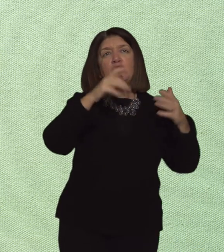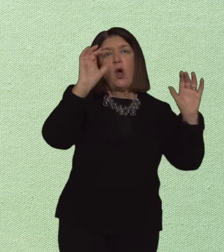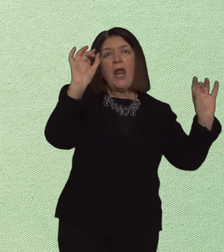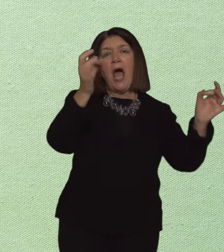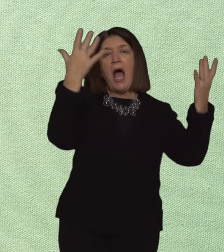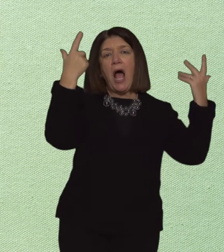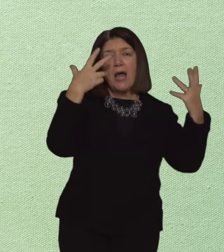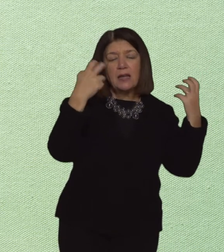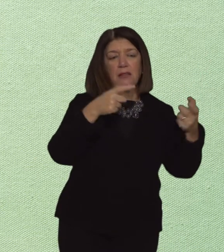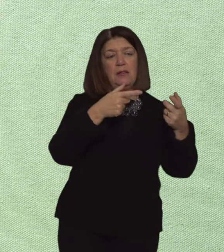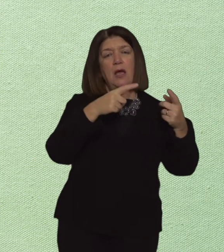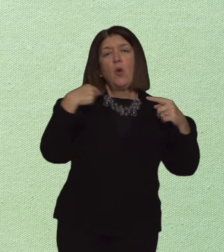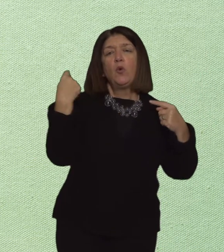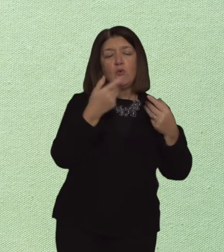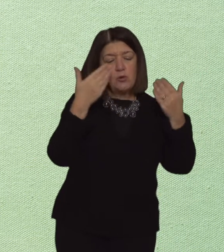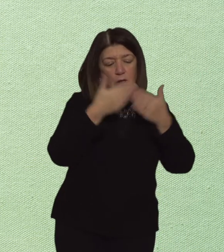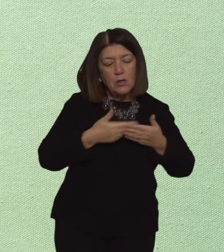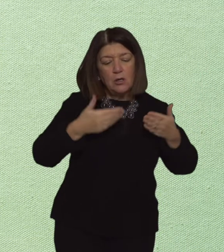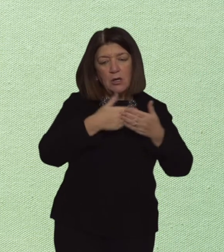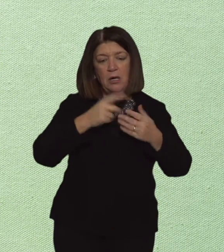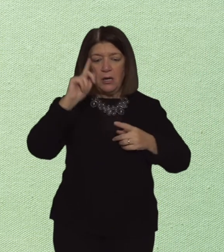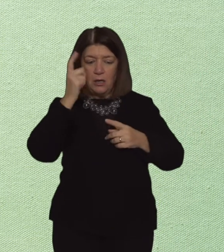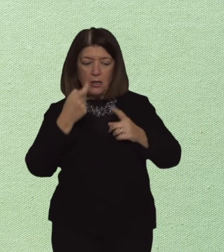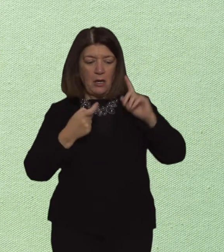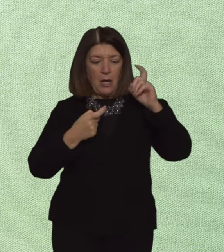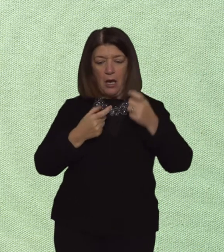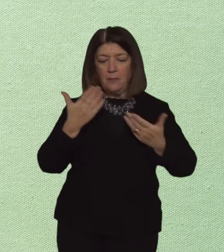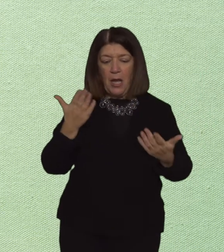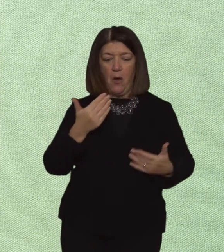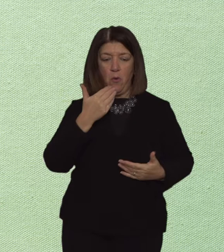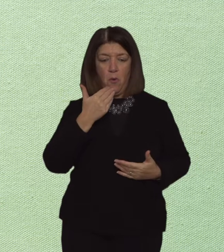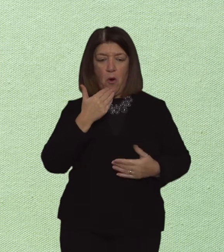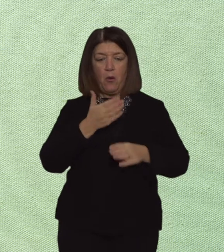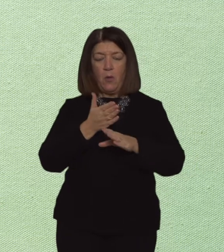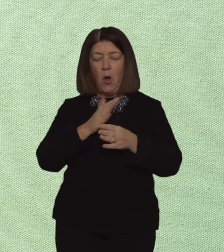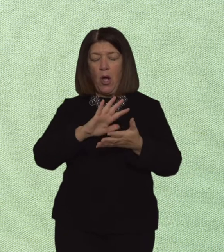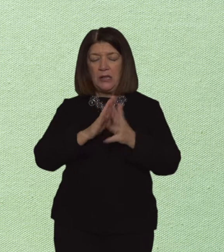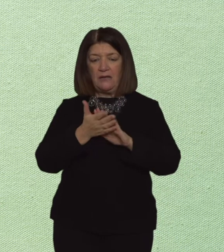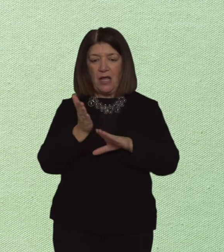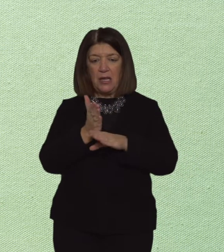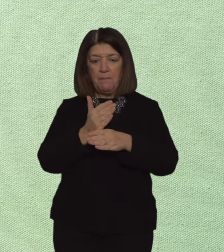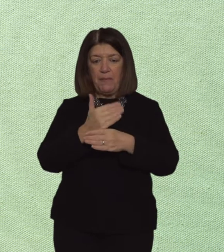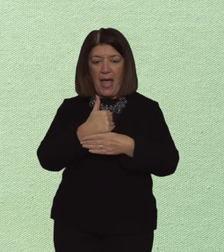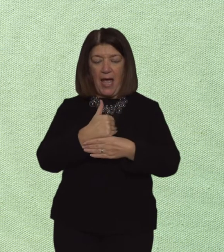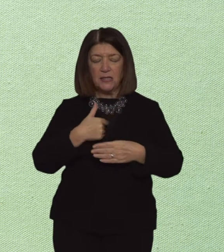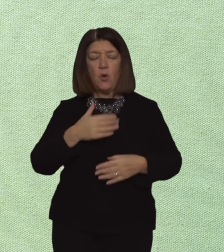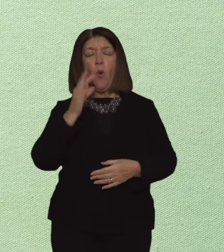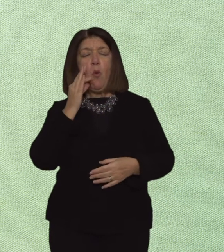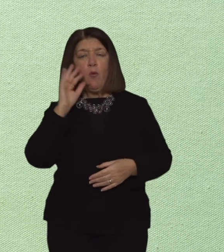dell'uomo che diventa un pezzo del sistema tecnico, quindi diventa una macchina e all'interno del sistema